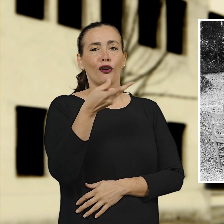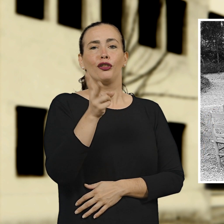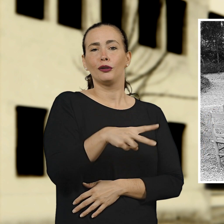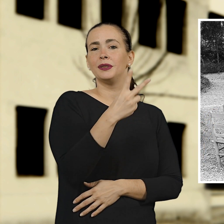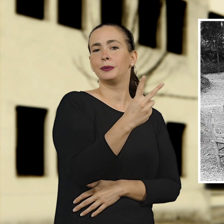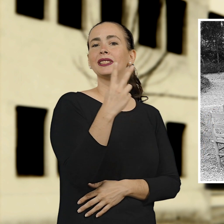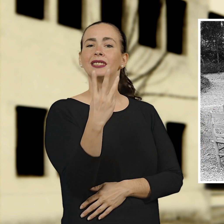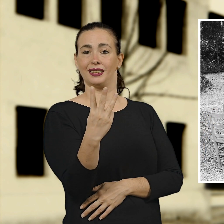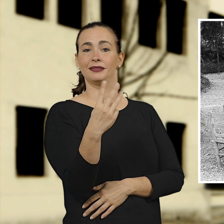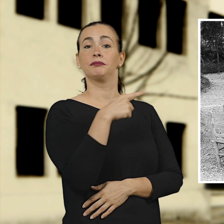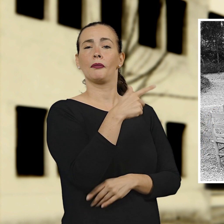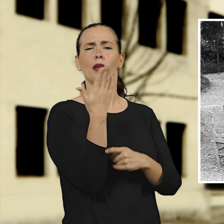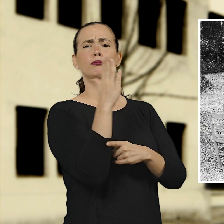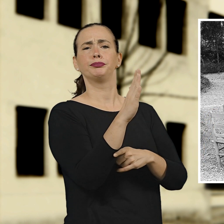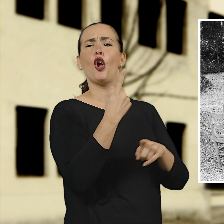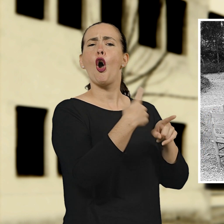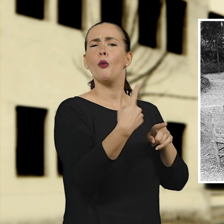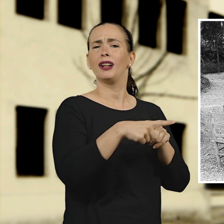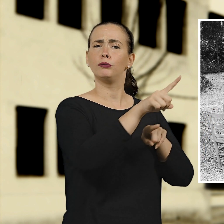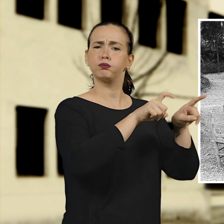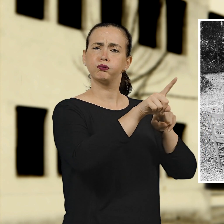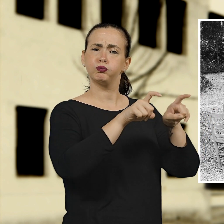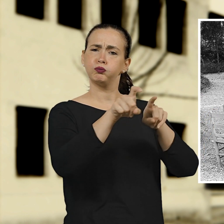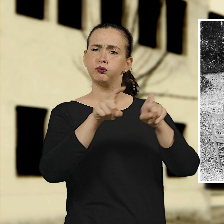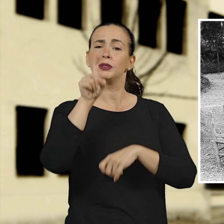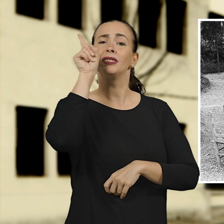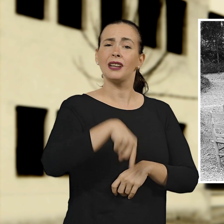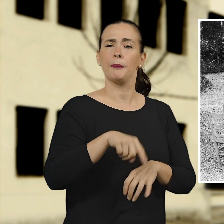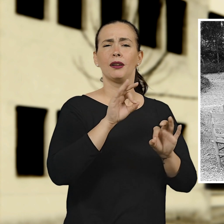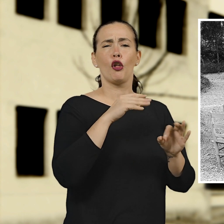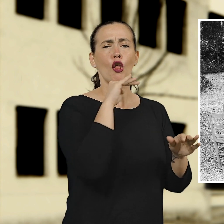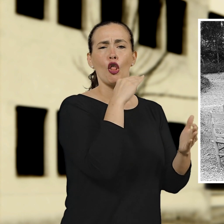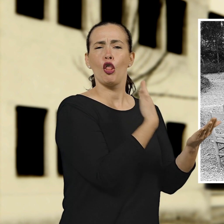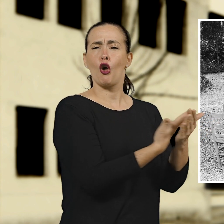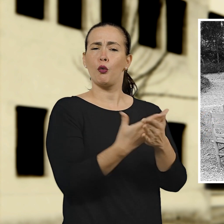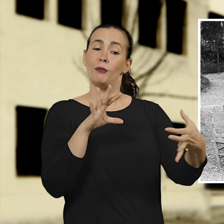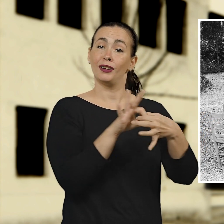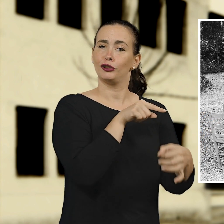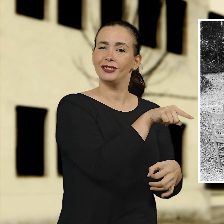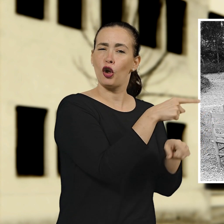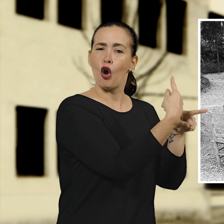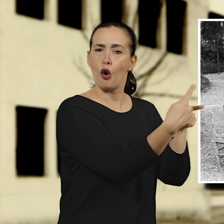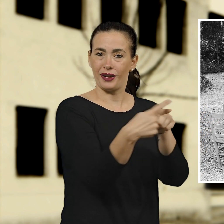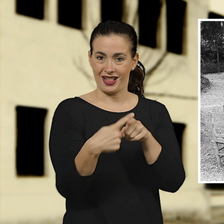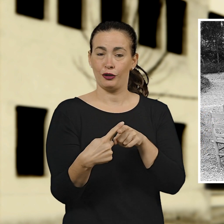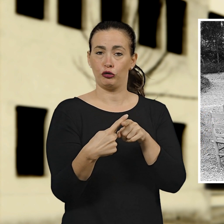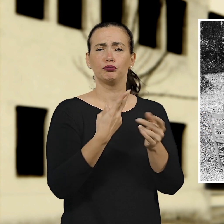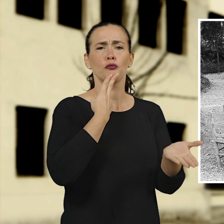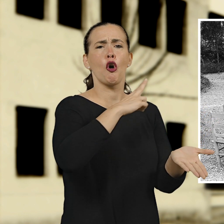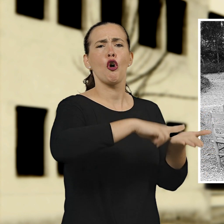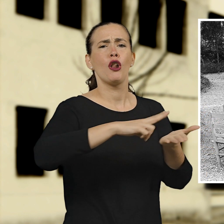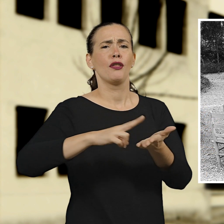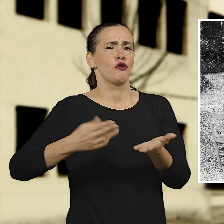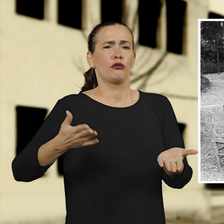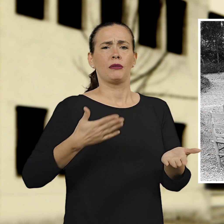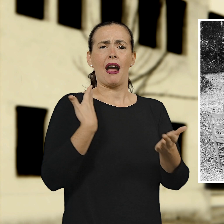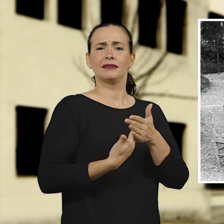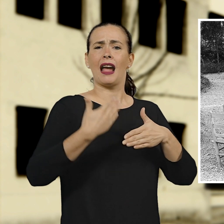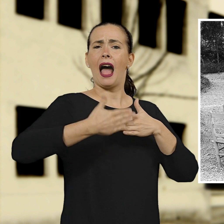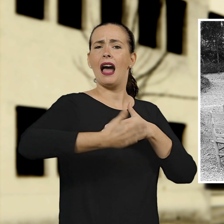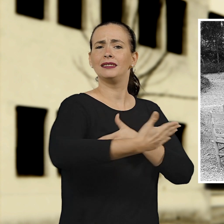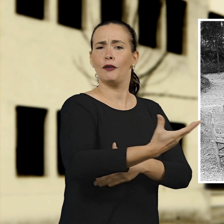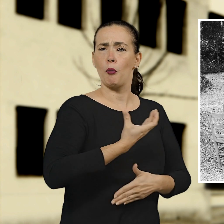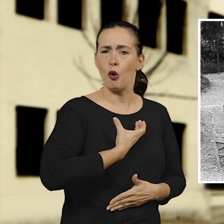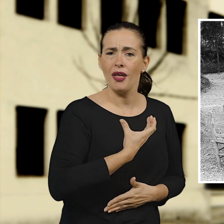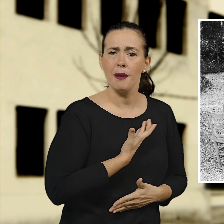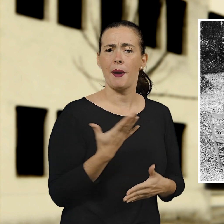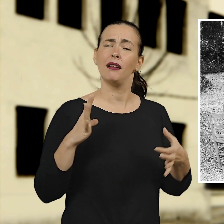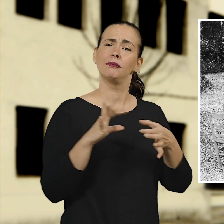provinent de les seves col·leccions i dels arxius municipals,